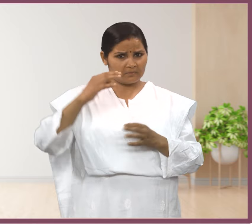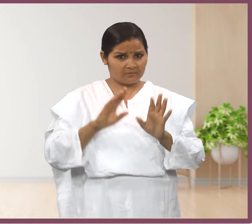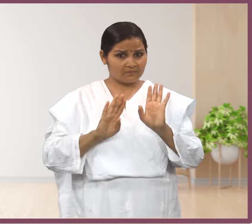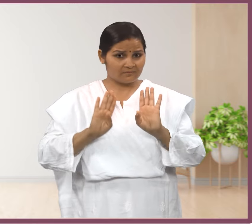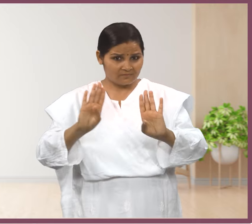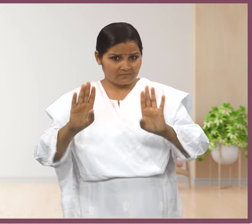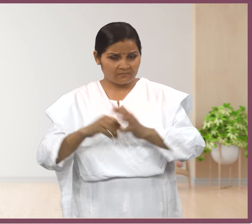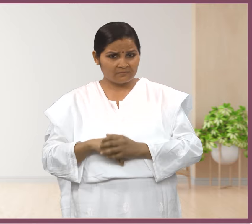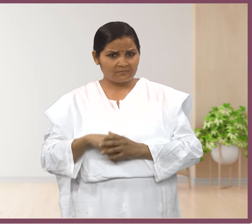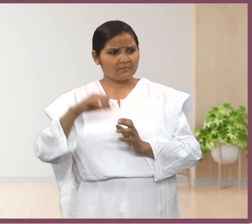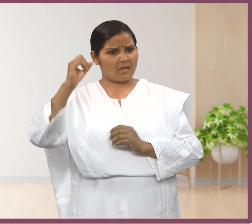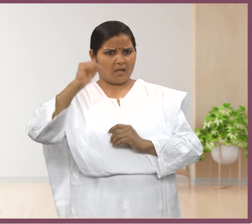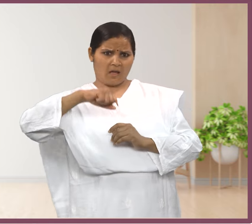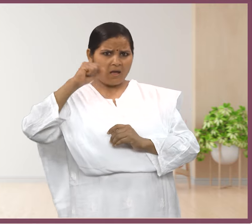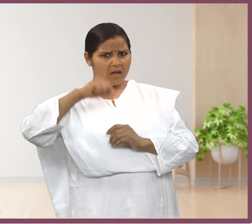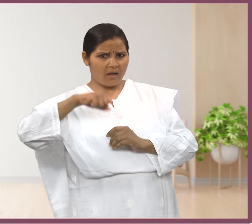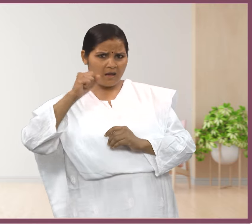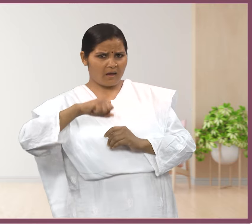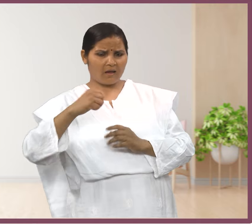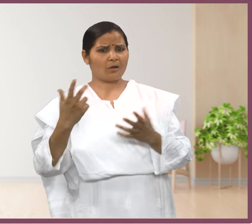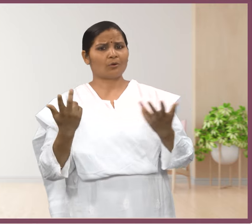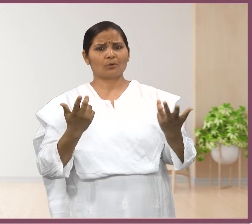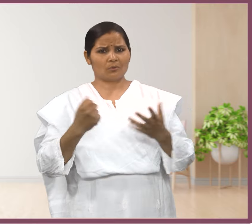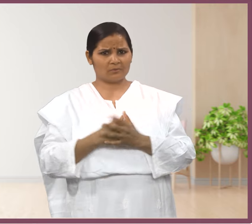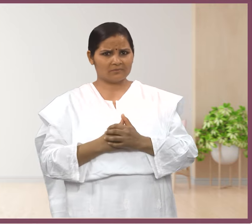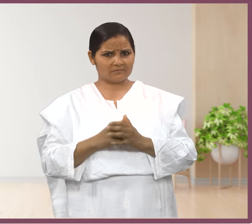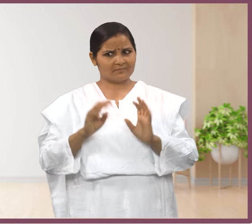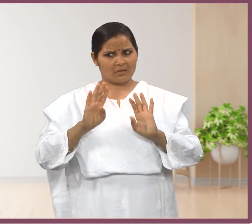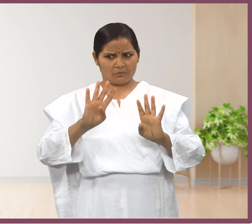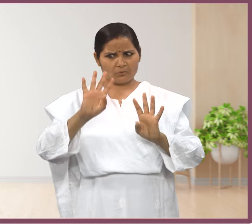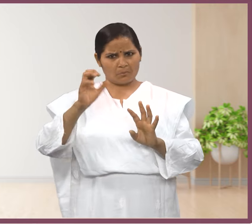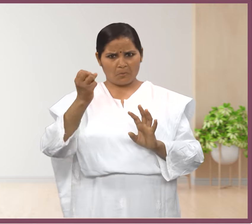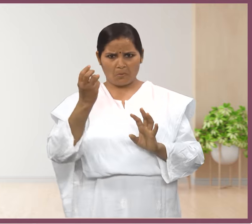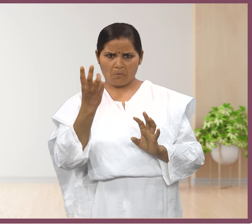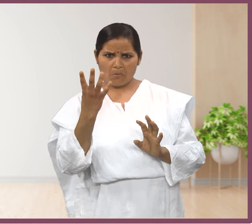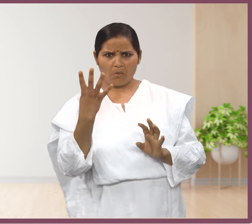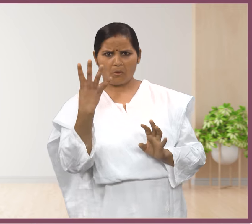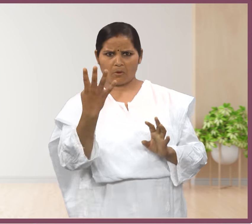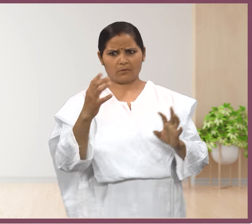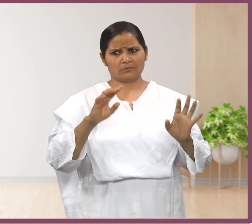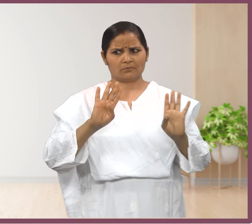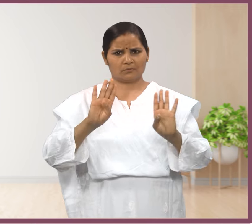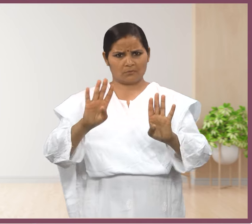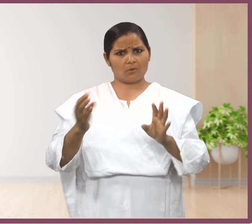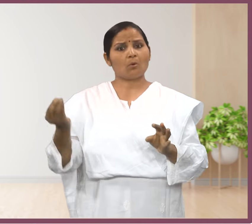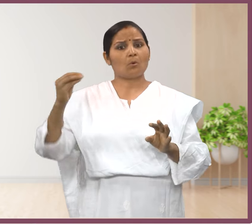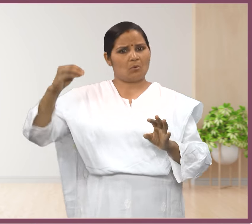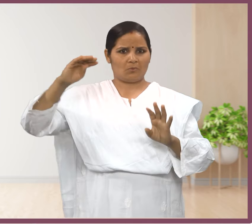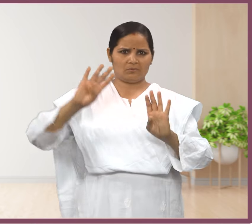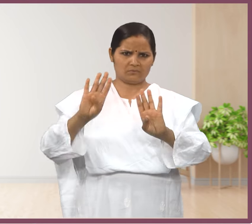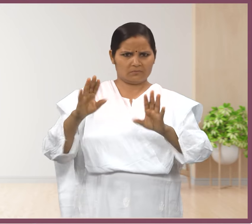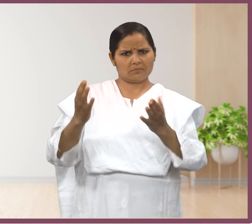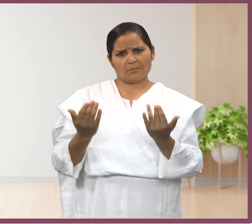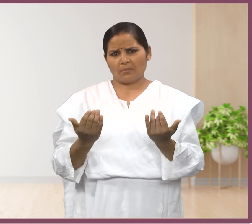మరి అందరూ అన్నారు, అవును ఎందుకు కాదు, మీరు చేసారు మరియు మీరు ఇంకా ఎక్కువ సార్లు చెయ్యగలరు.